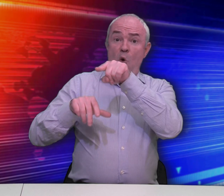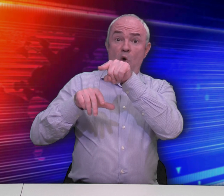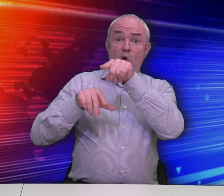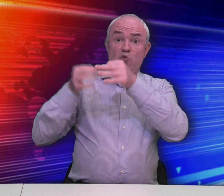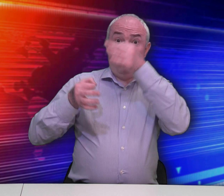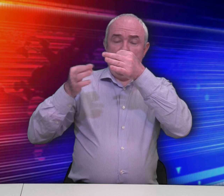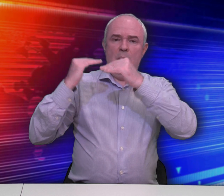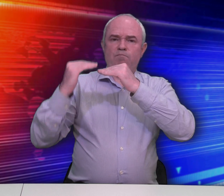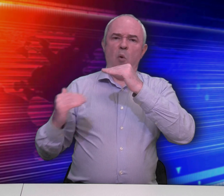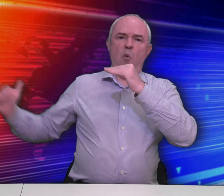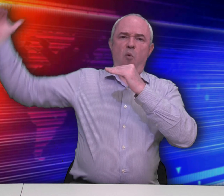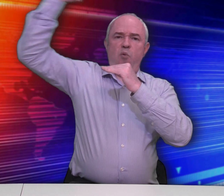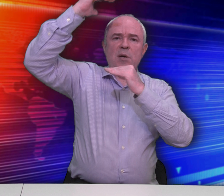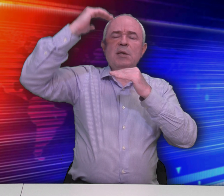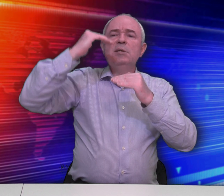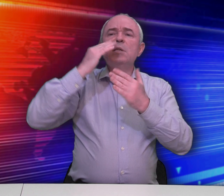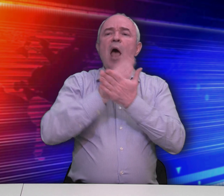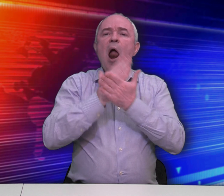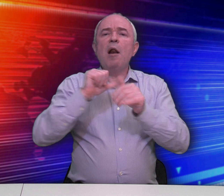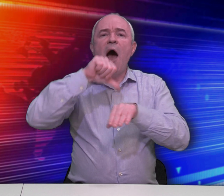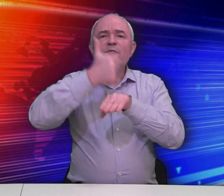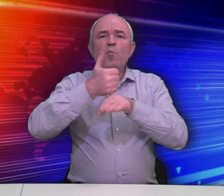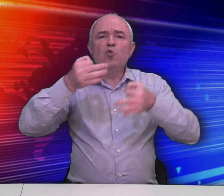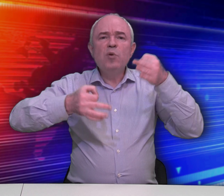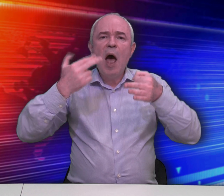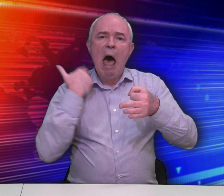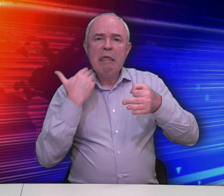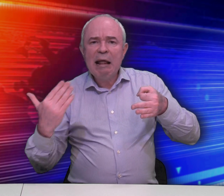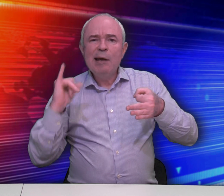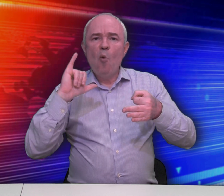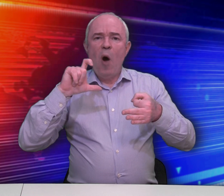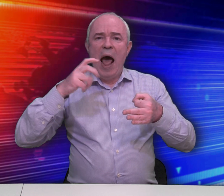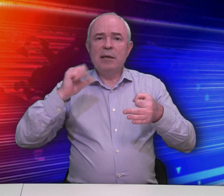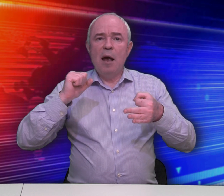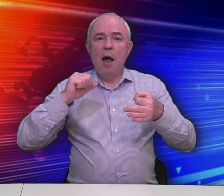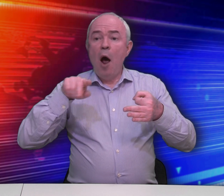Когда этот судья стал главным судьей Англии и Уэльса,